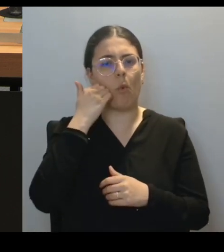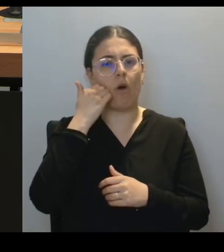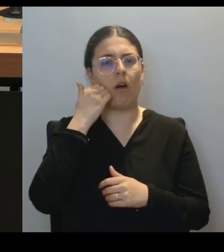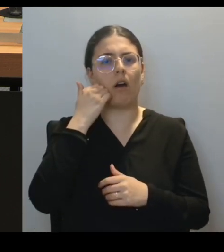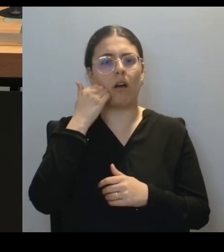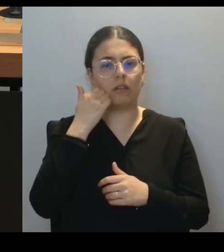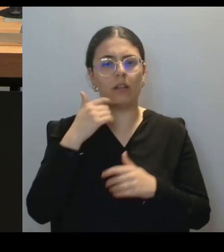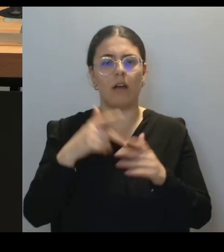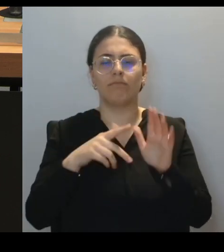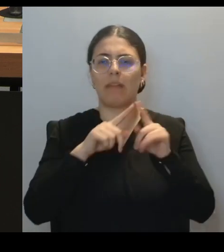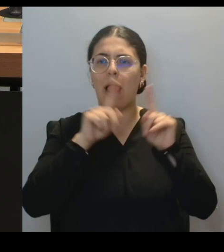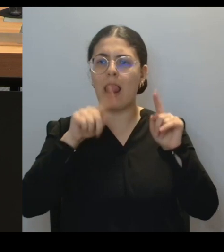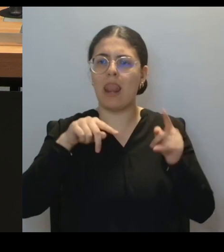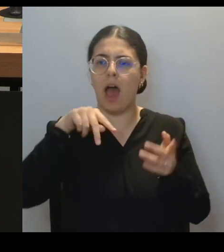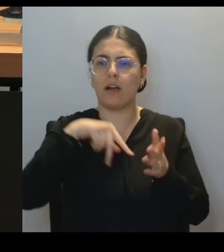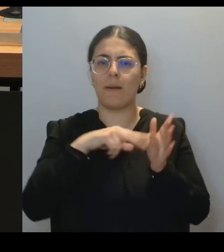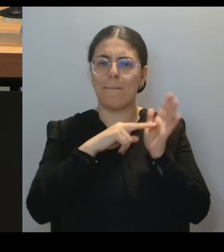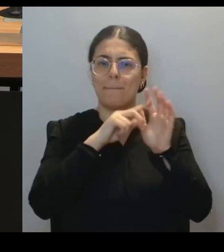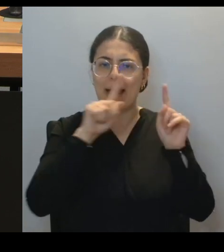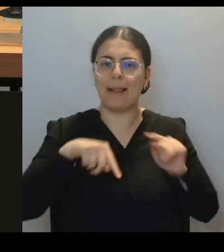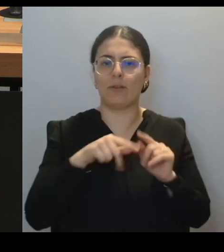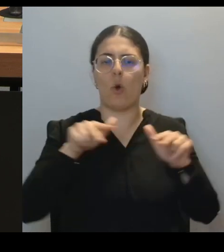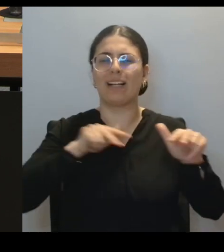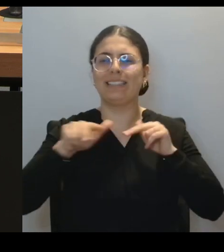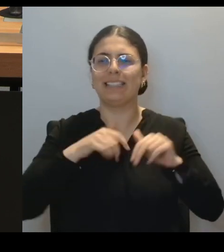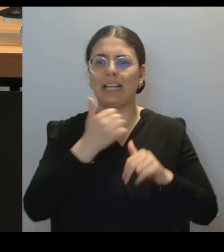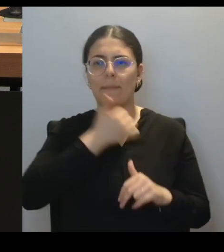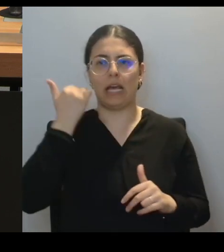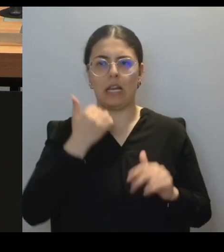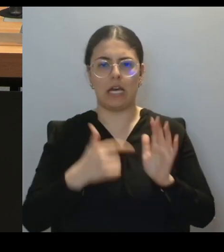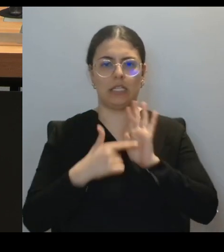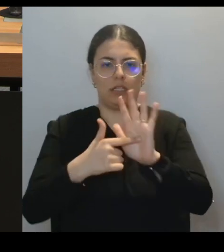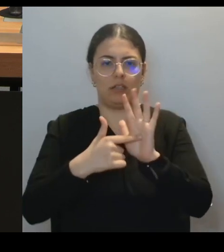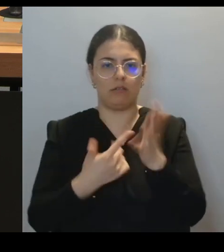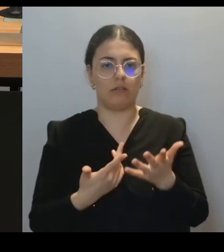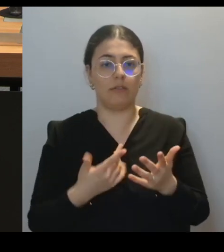Forderung, Eine Forderung. Herr Frank, hören Sie zu. Hören Sie zu.